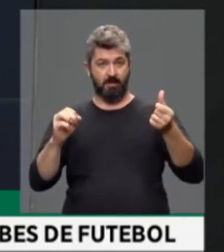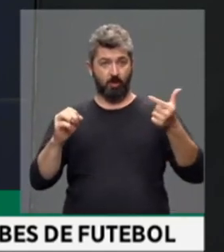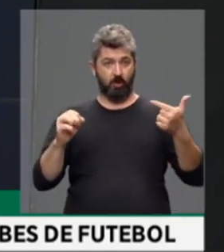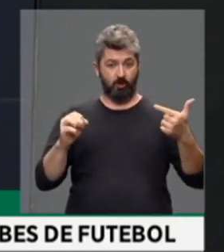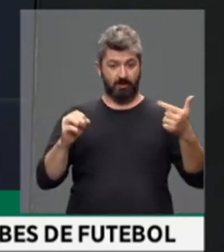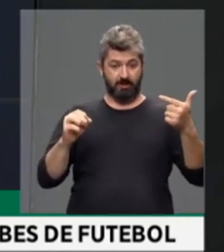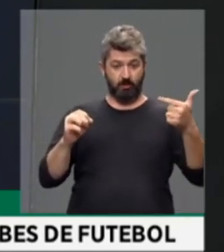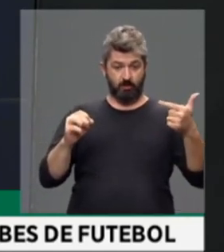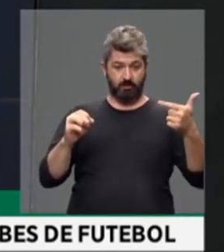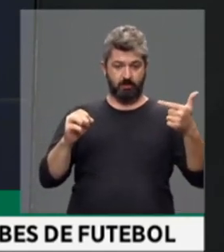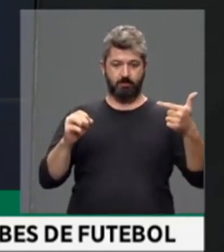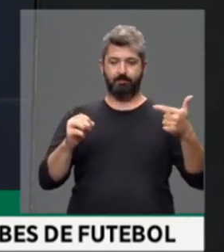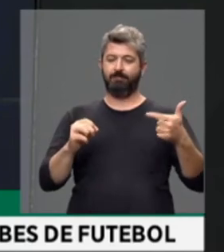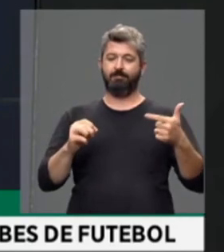ENCERRADA A VOTAÇÃO. -- [PRESIDENTE]: SIM